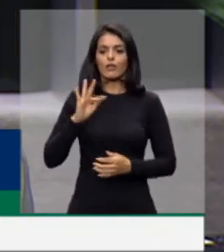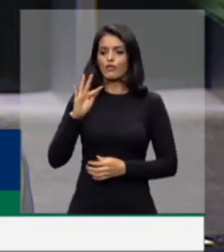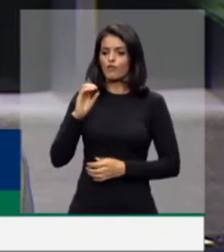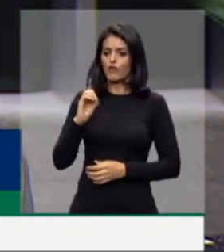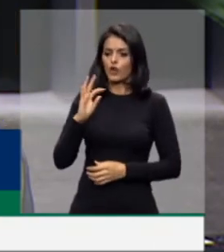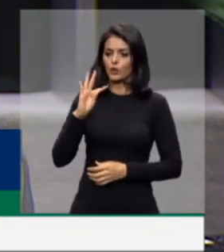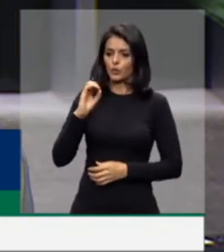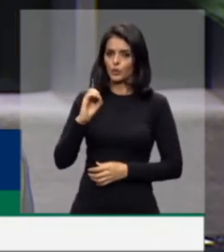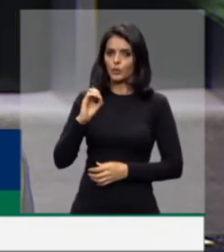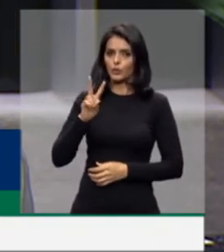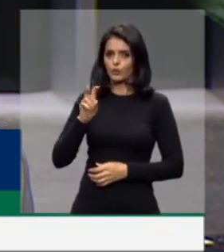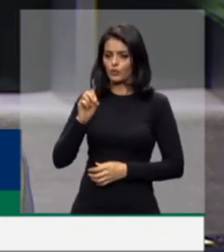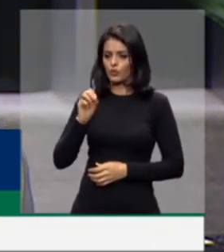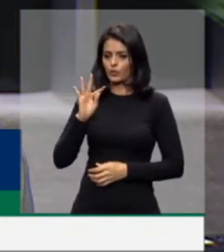PESSOAS, DE UMA FORMA GERAL,